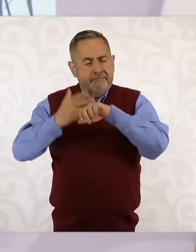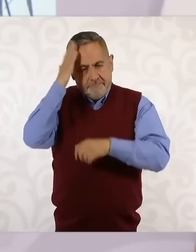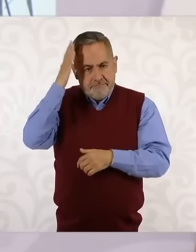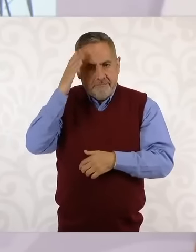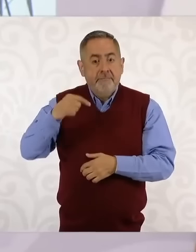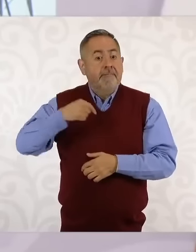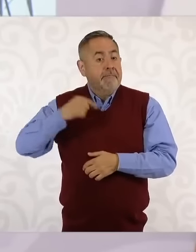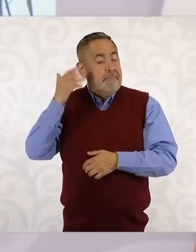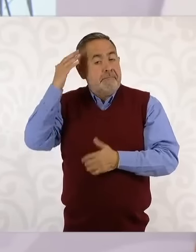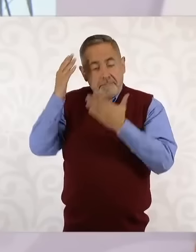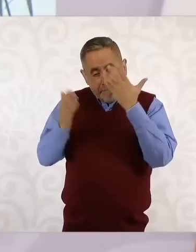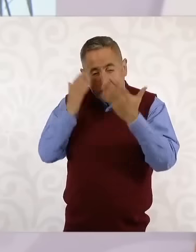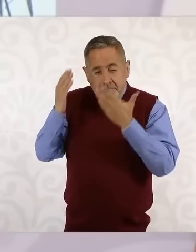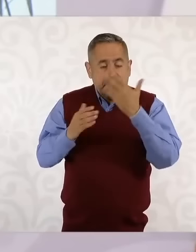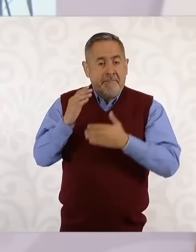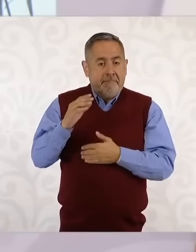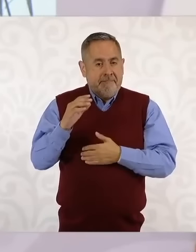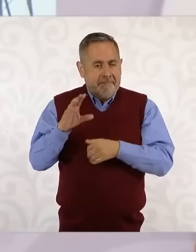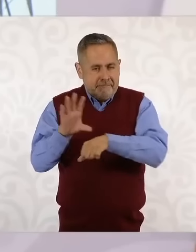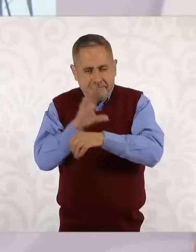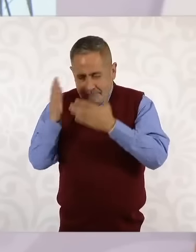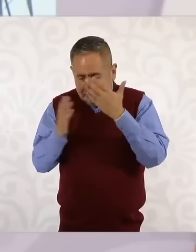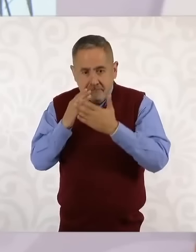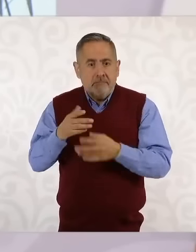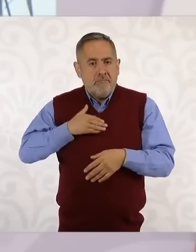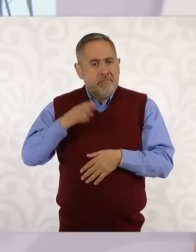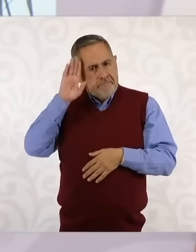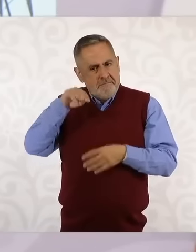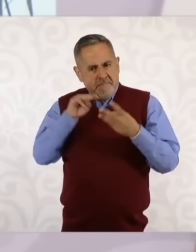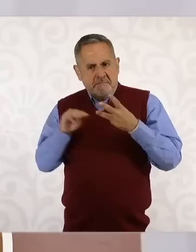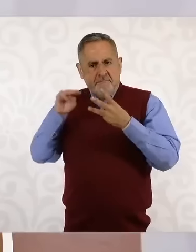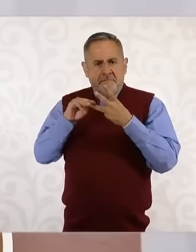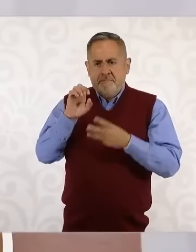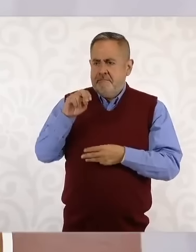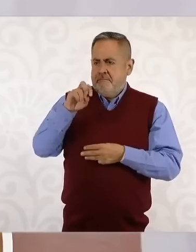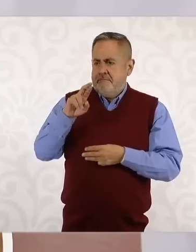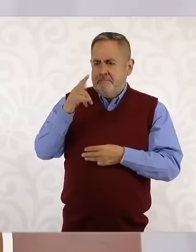energía, yo hice una maestría en energía.